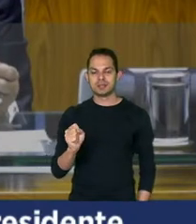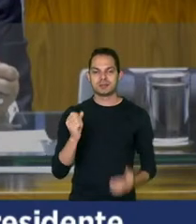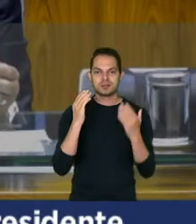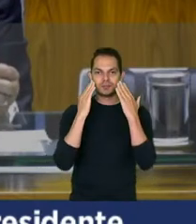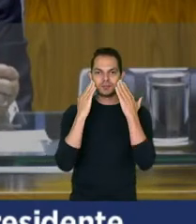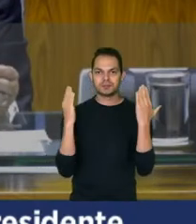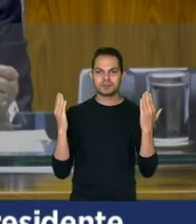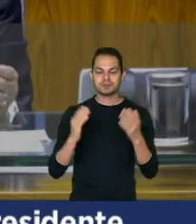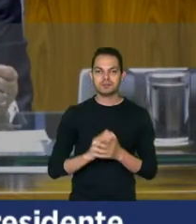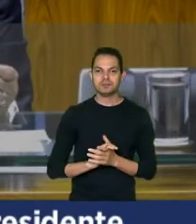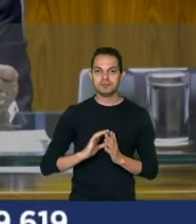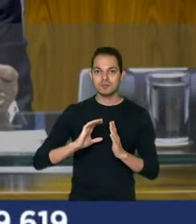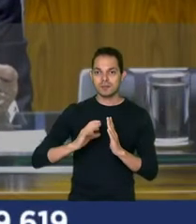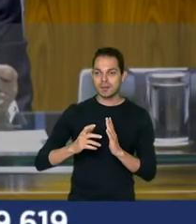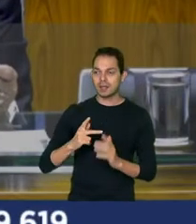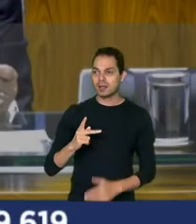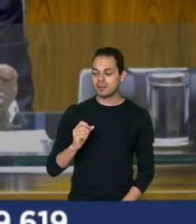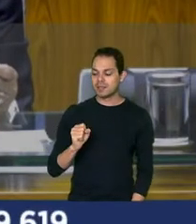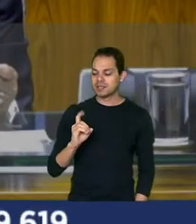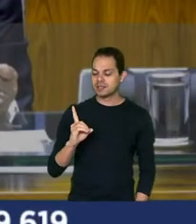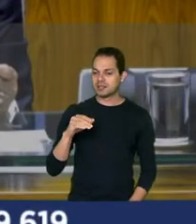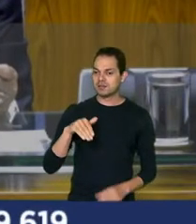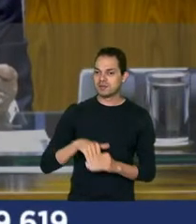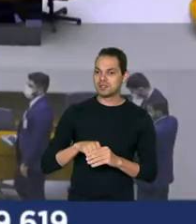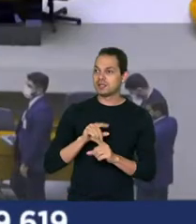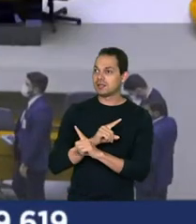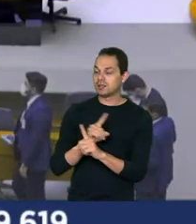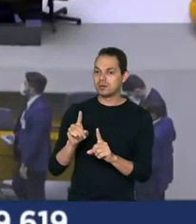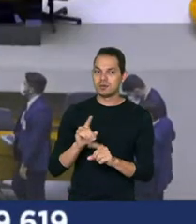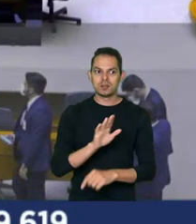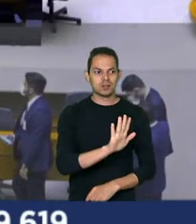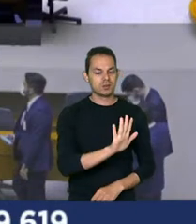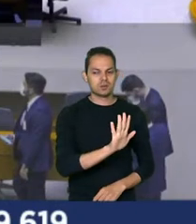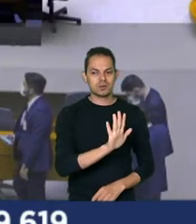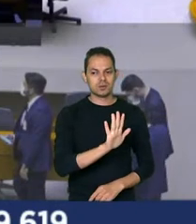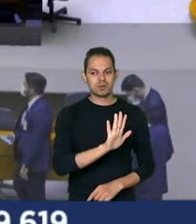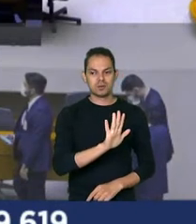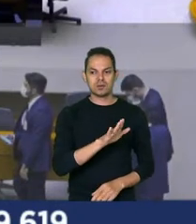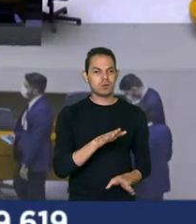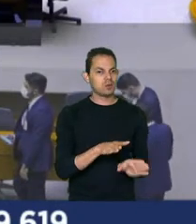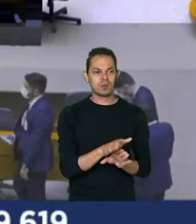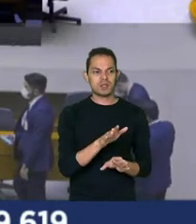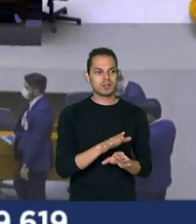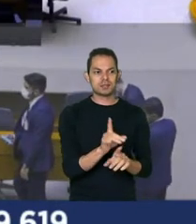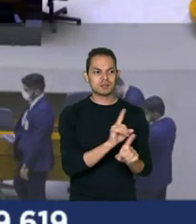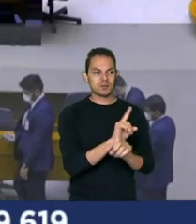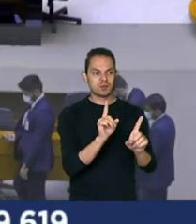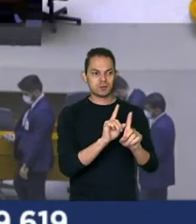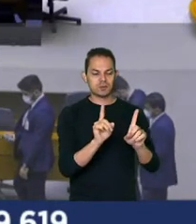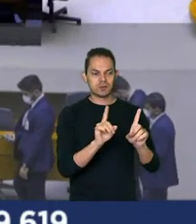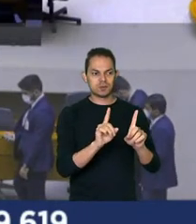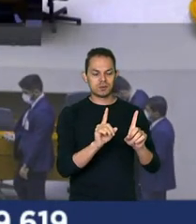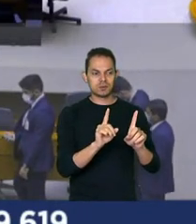PARA CONTRA DITAR O RELATOR, DEPUTADO CARREIRAS. [DEPUTADO]: PSB ORIENTA NÃO AO DESTAQUE... [PRESIDENTE]: NÃO, VOSSA EXCELÊNCIA... VOSSA